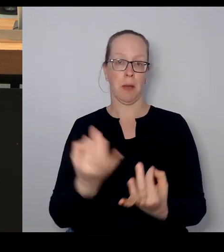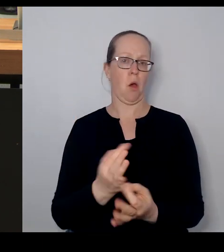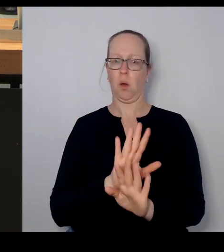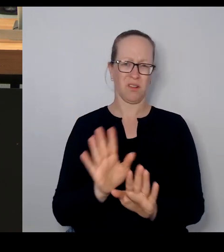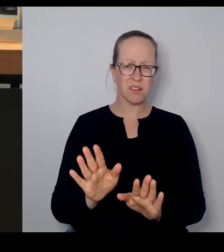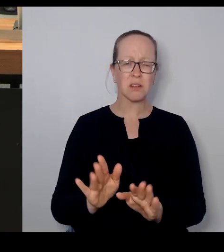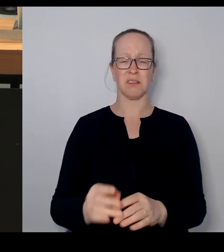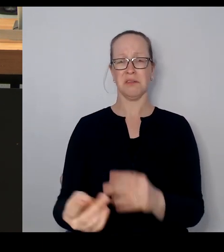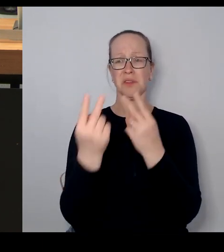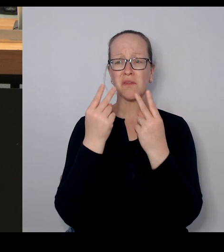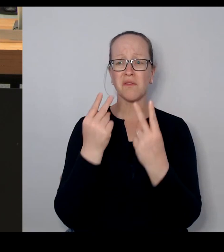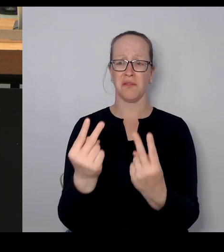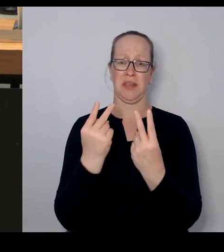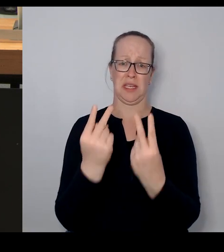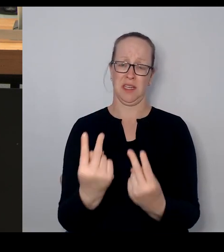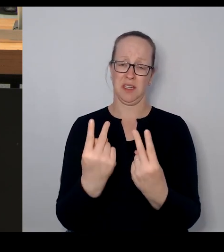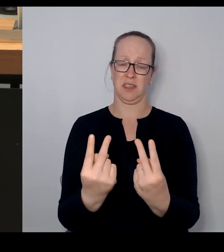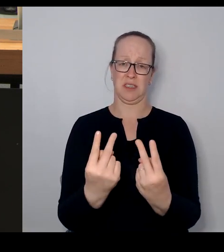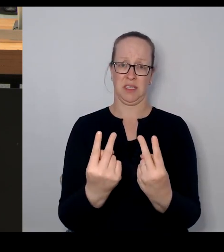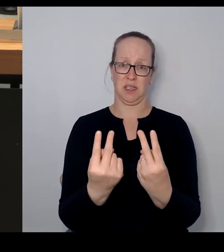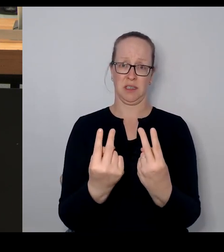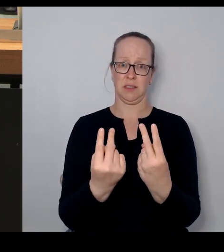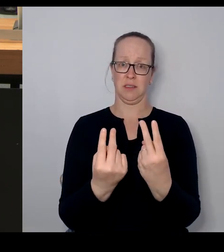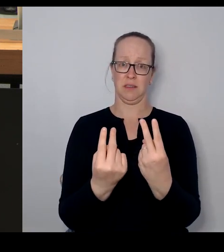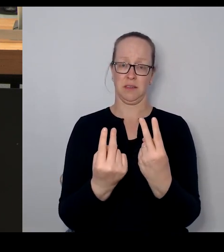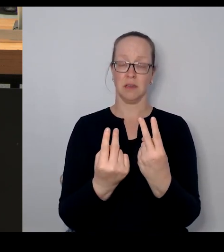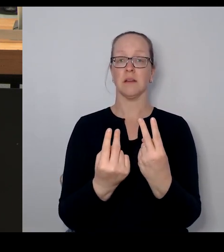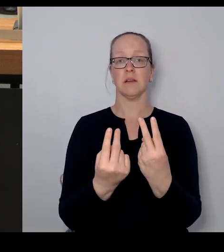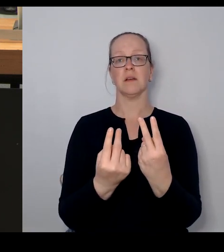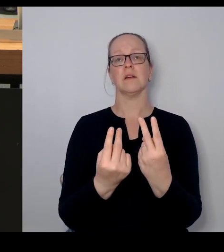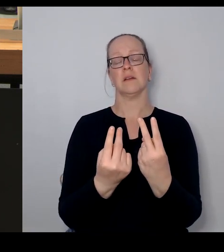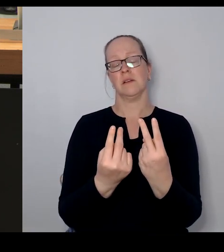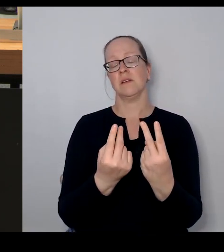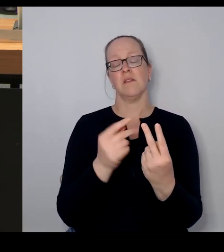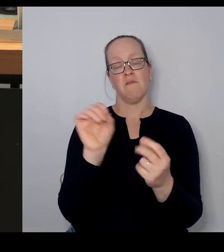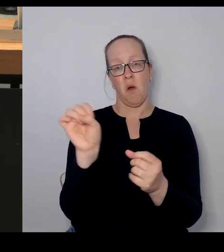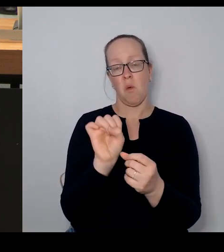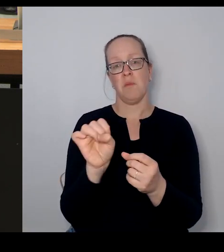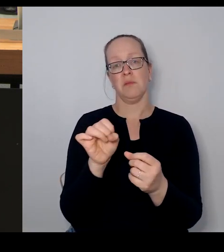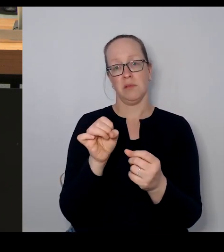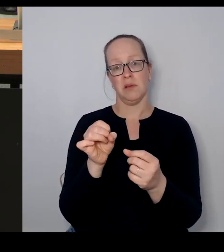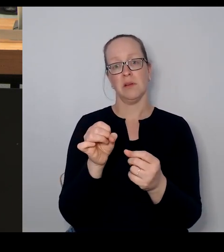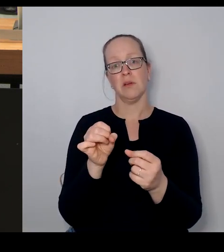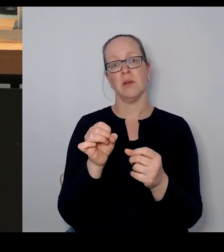begrenzten Umfang Unterkunftsmöglichkeiten für Flüchtlinge für Flüchtlinge zu schaffen.